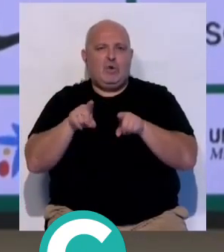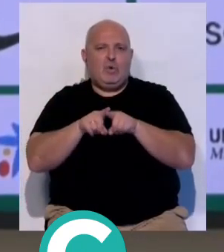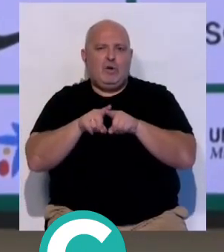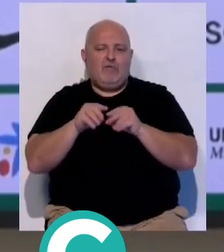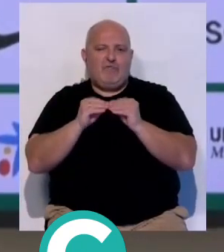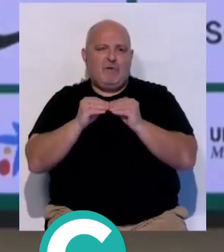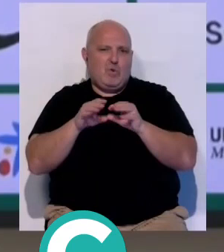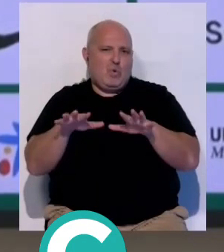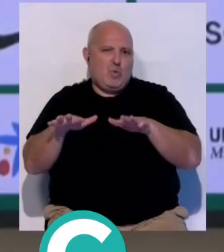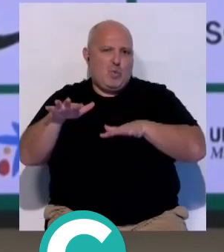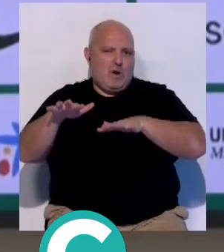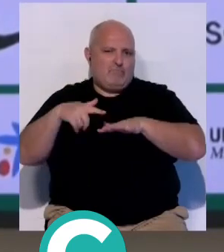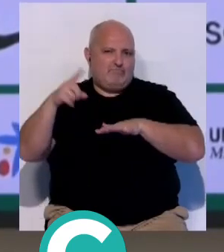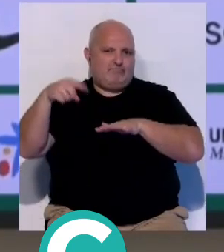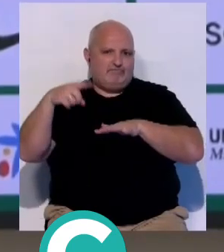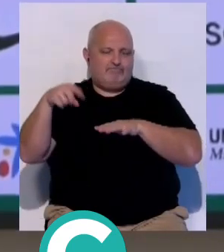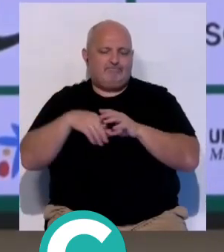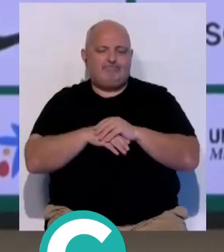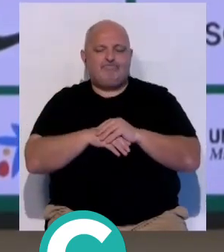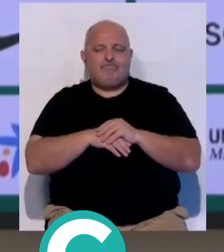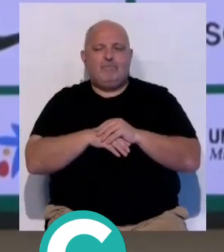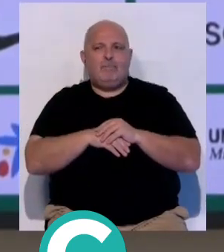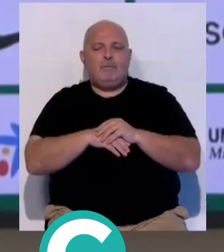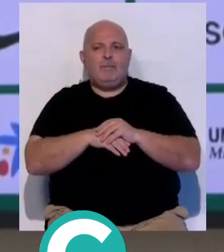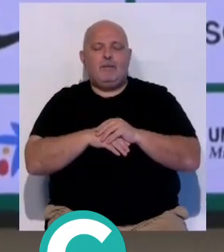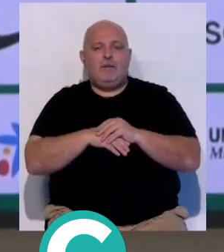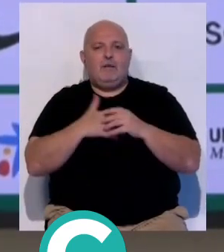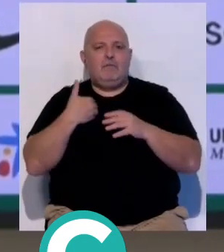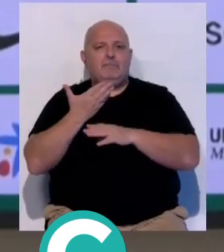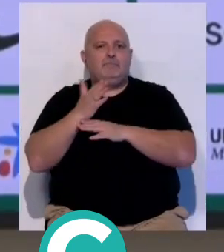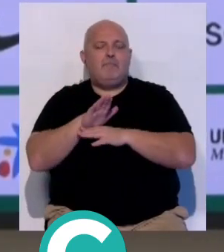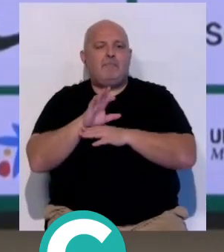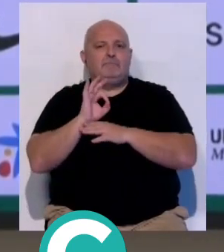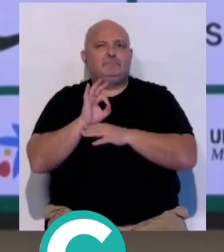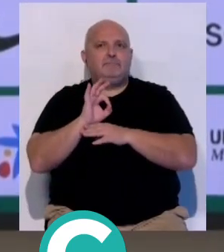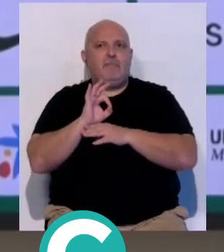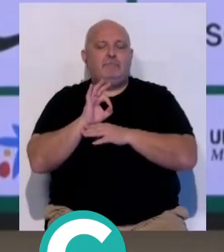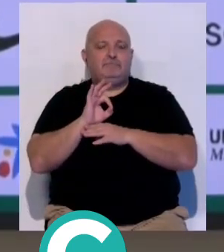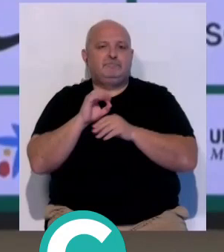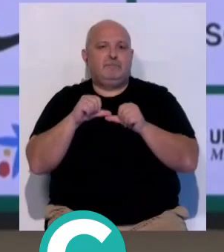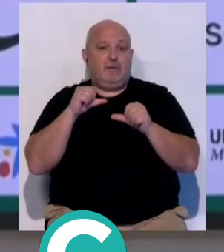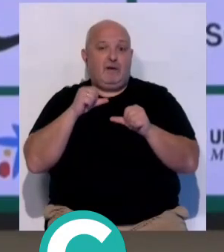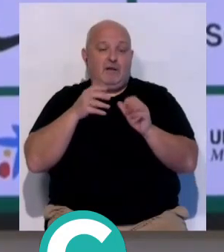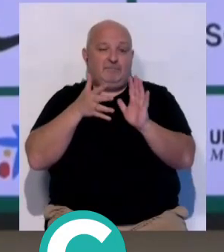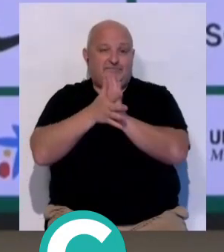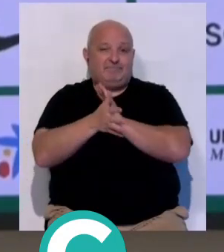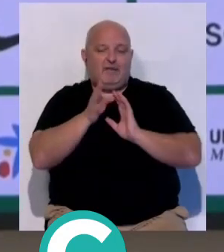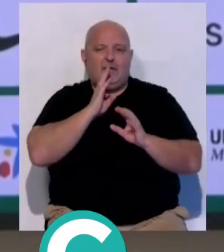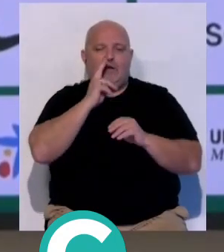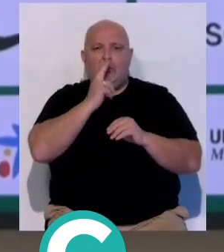esa manera entonces lo que nosotros Tratamos de representar como idea es eso no compromiso mutuo